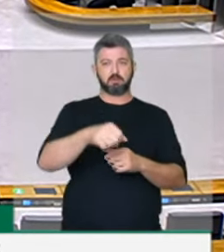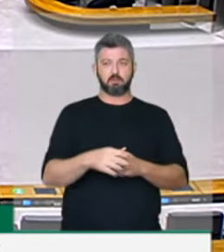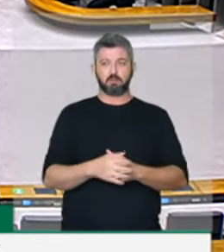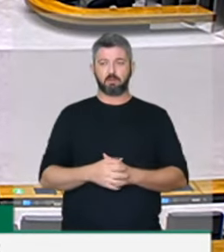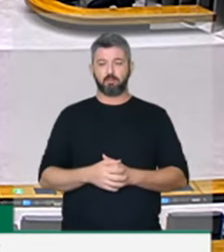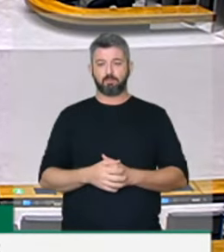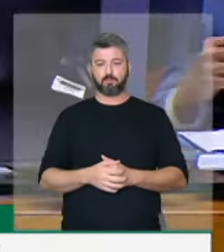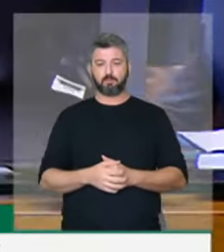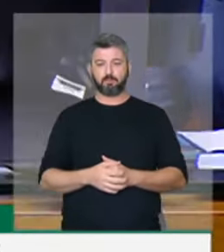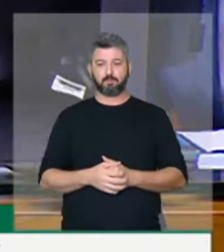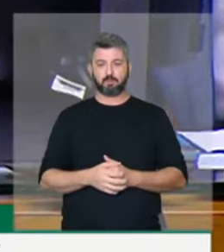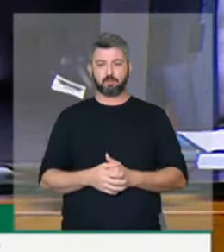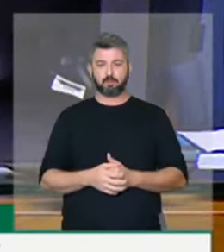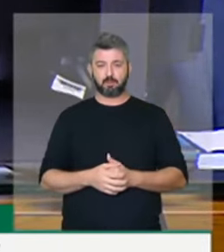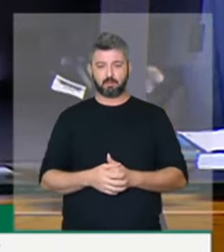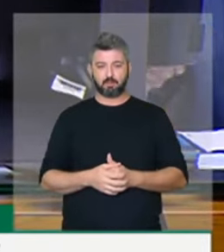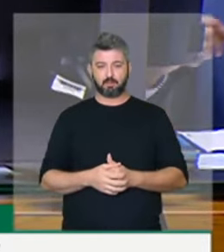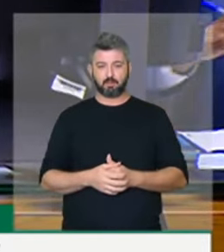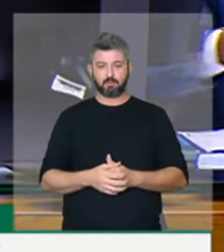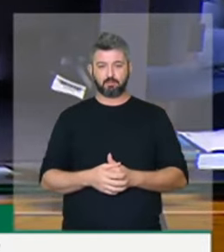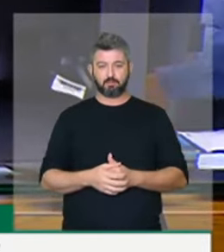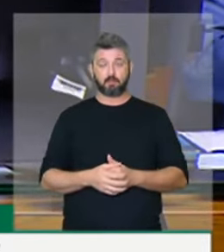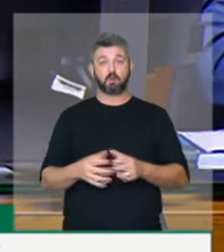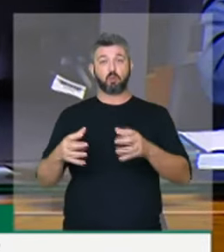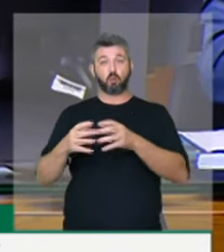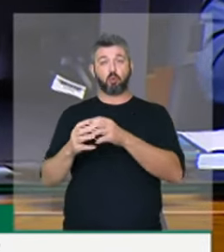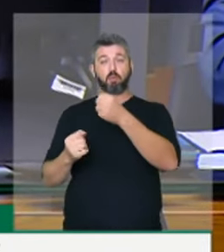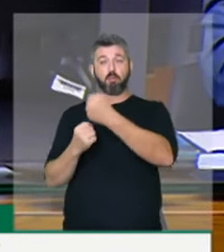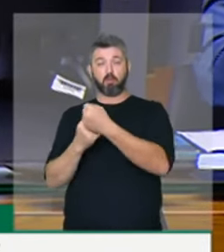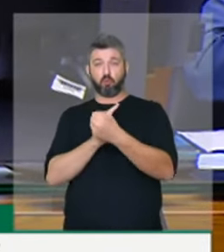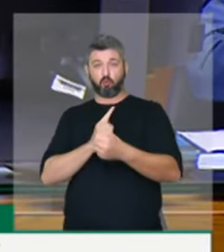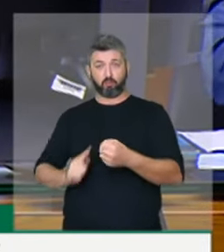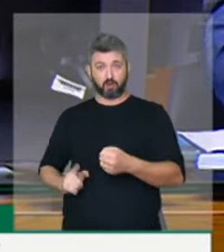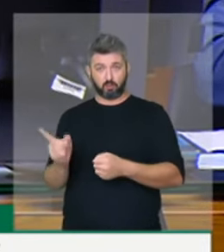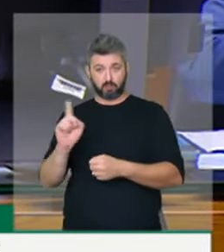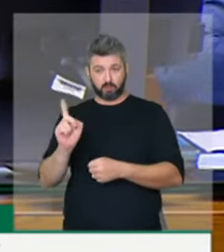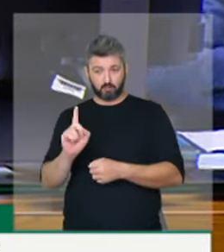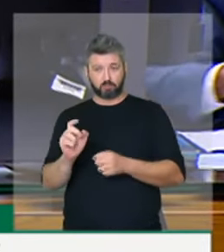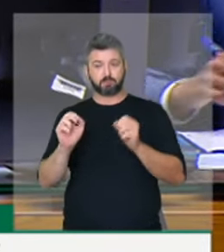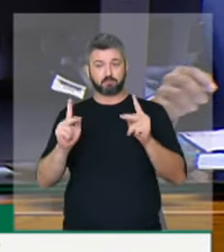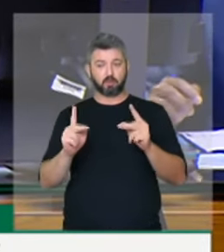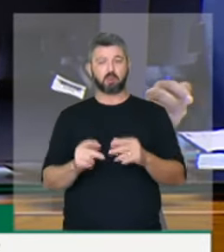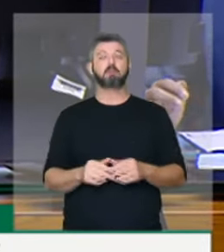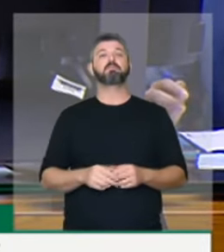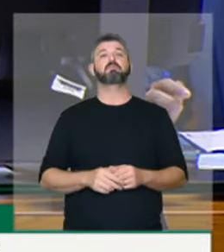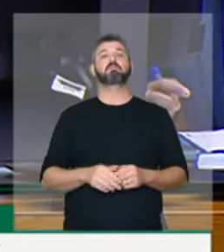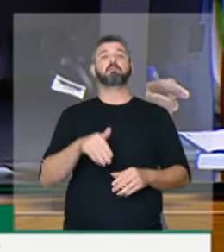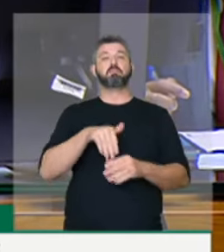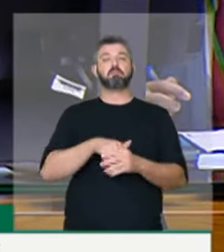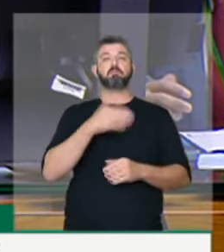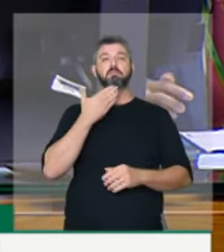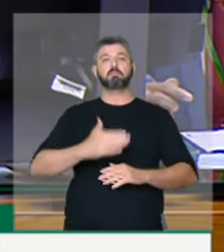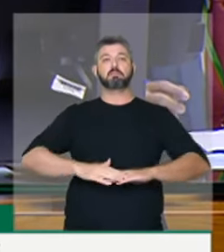OPOSIÇÃO ENCAMINHA SIM. -- [PRESIDENTE]: GOVERNO NÃO. EM VOTAÇÃO, AQUELES QUE FOREM PELA APROVAÇÃO PERMANEÇAM COMO SE ACHAM,